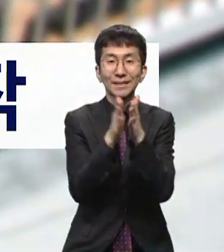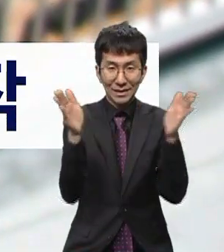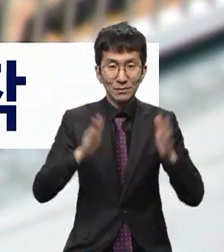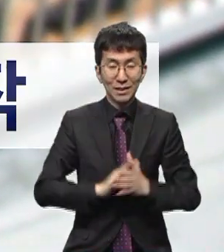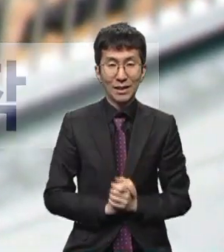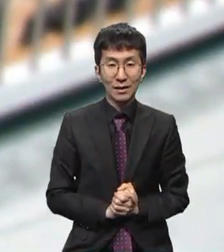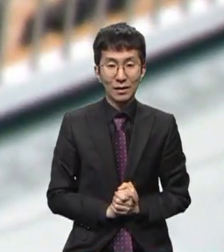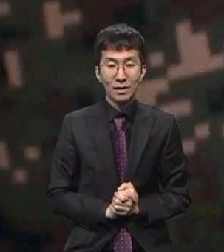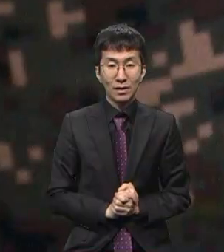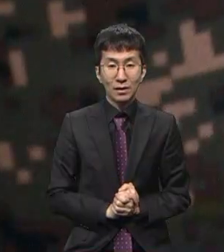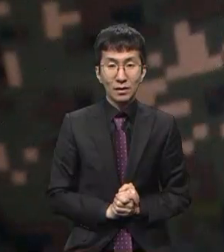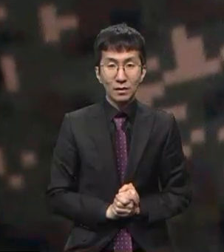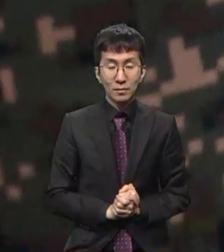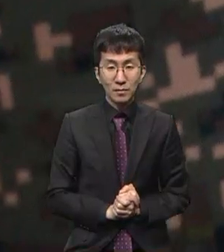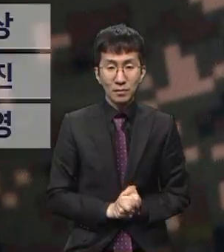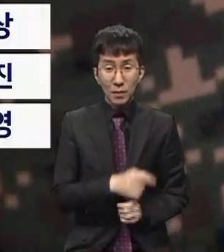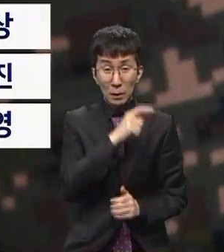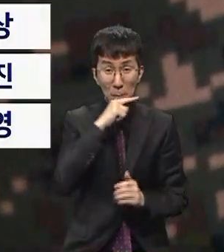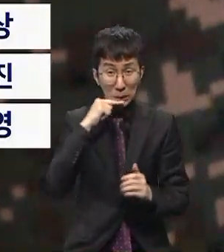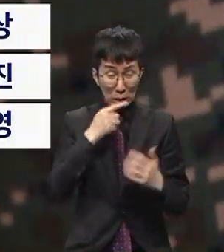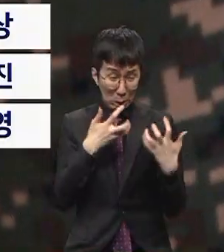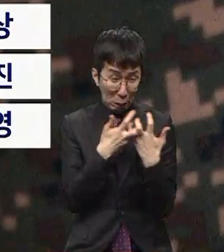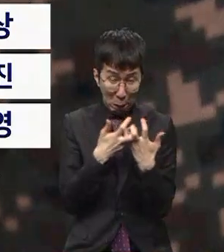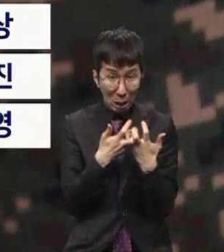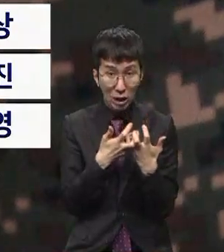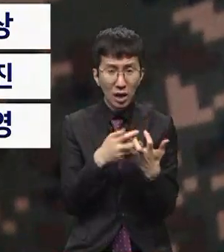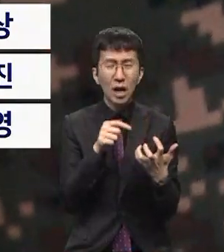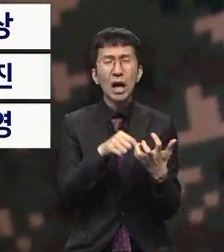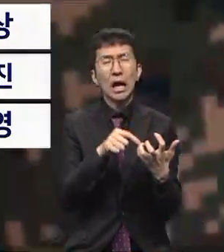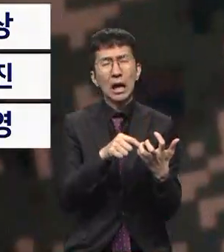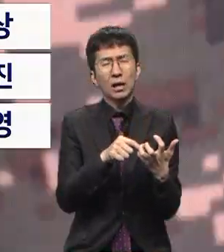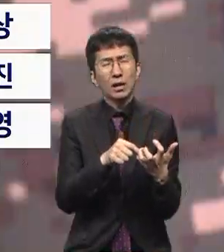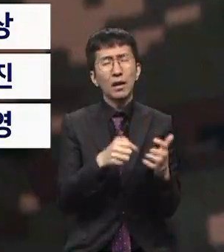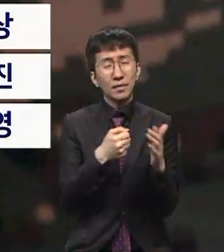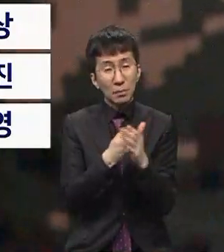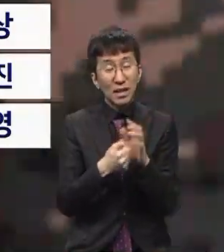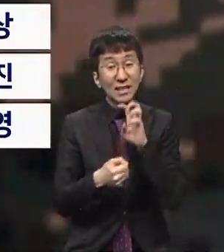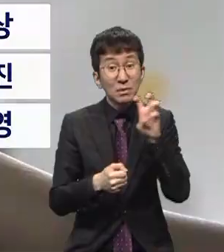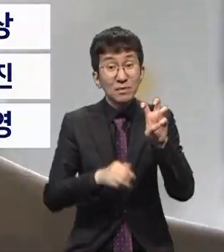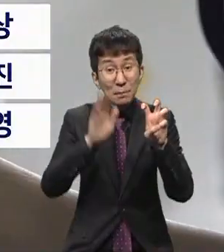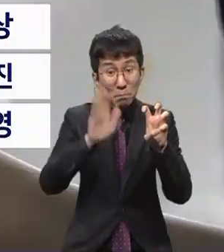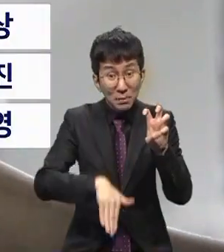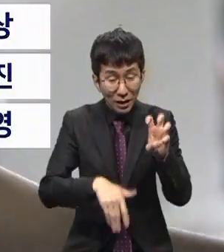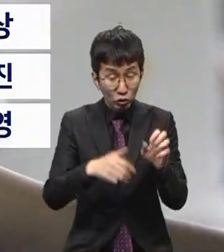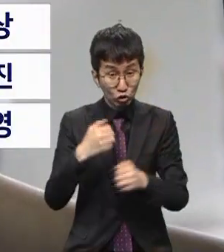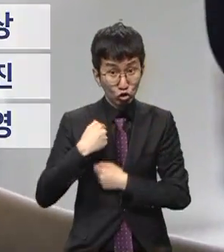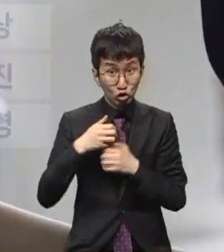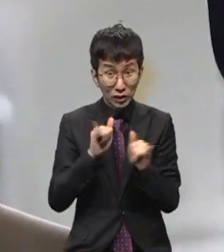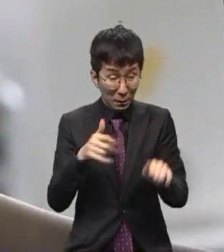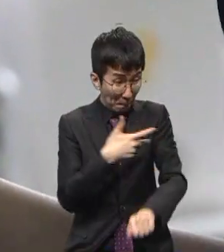시작했습니다. 희소 혈전증 논란으로 제외된 30세 미만 장병은 언제 어떤 백신을 맞을지 정해지지 않았습니다.